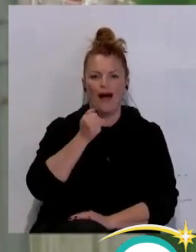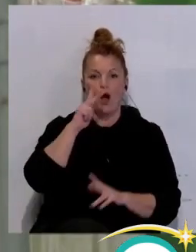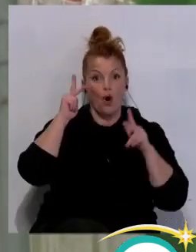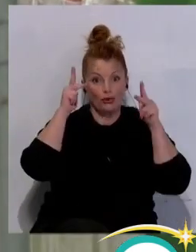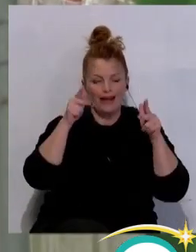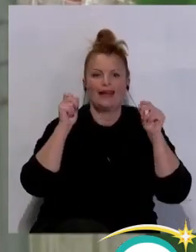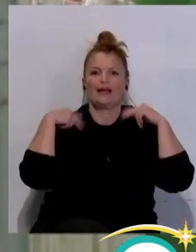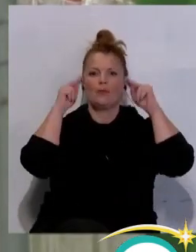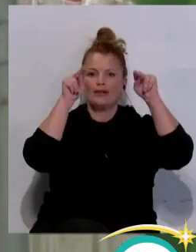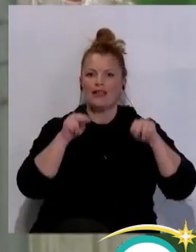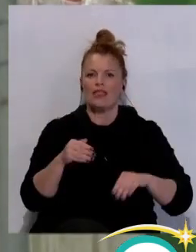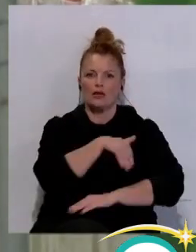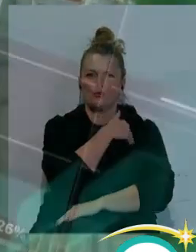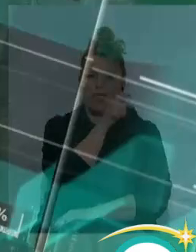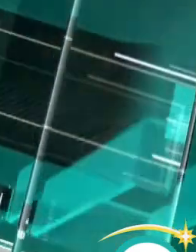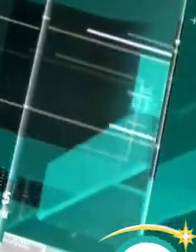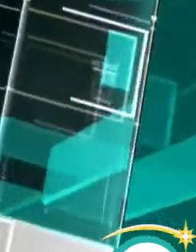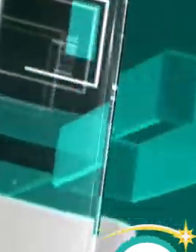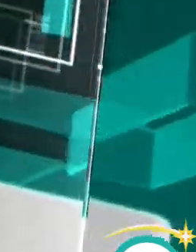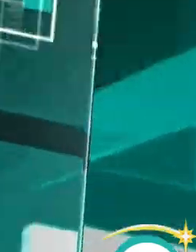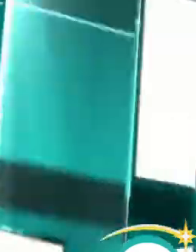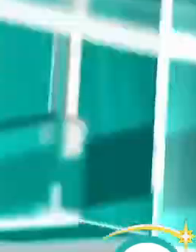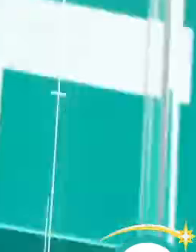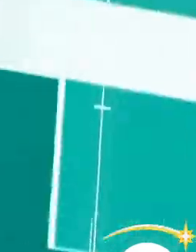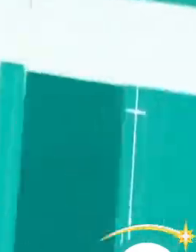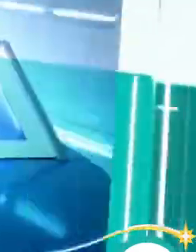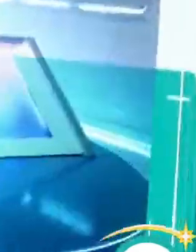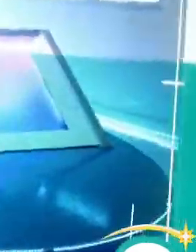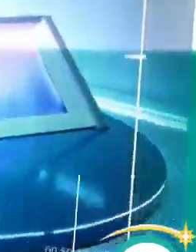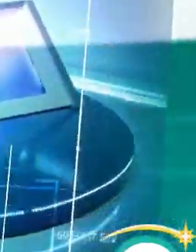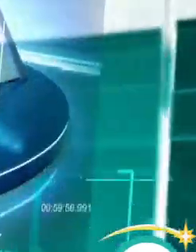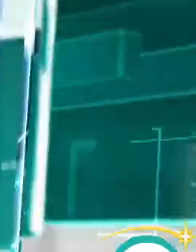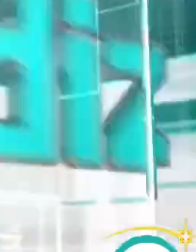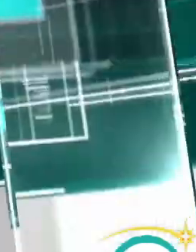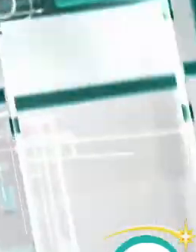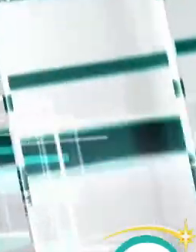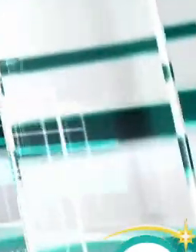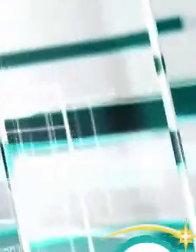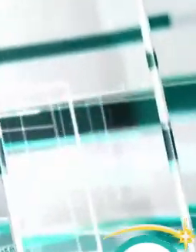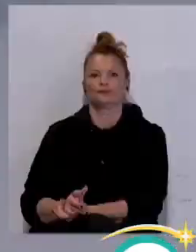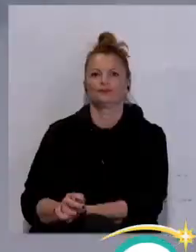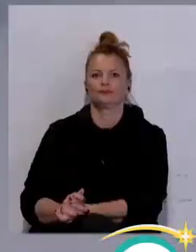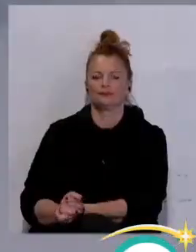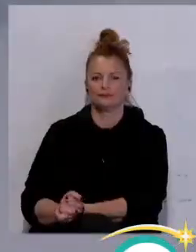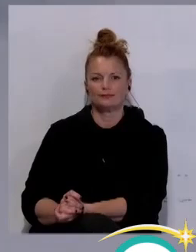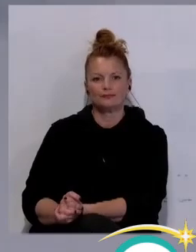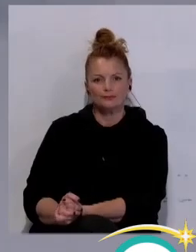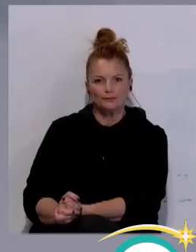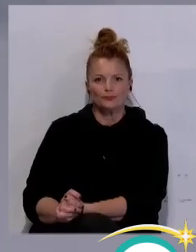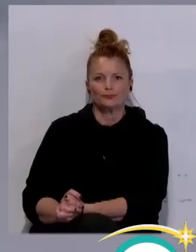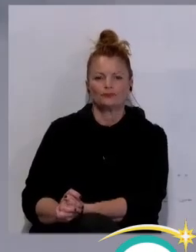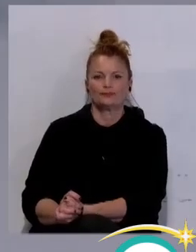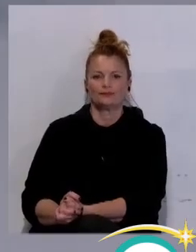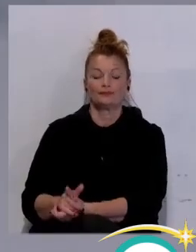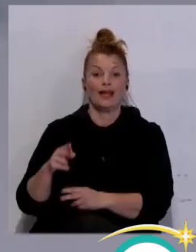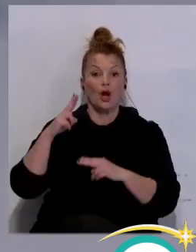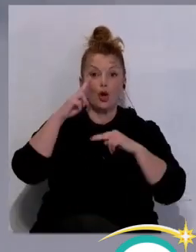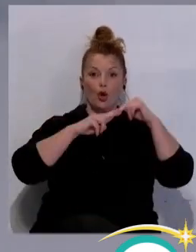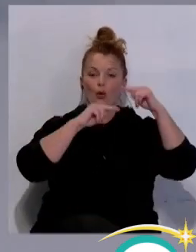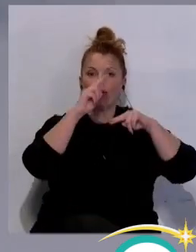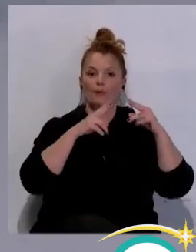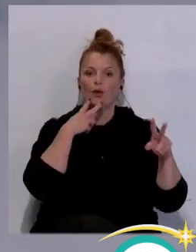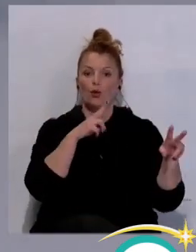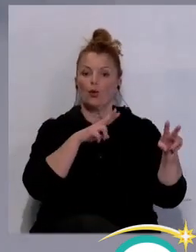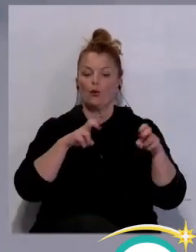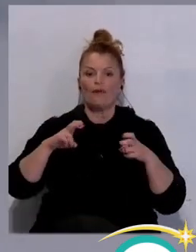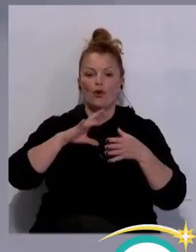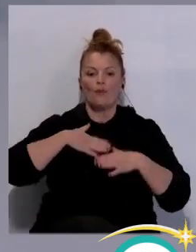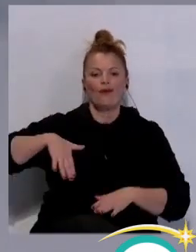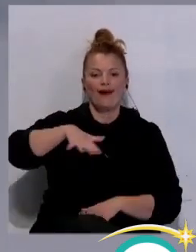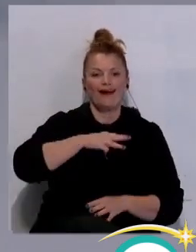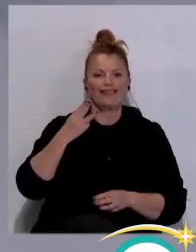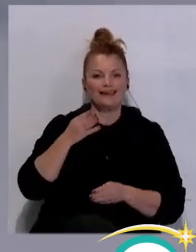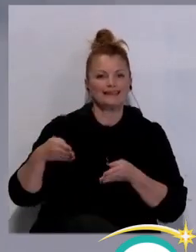estudiantes las obras para el nuevo nudo de tres caminos se han iniciado con los